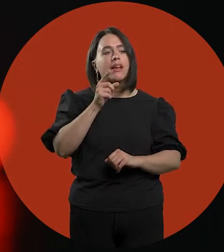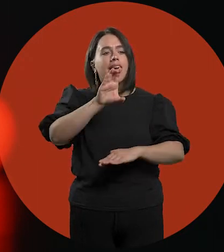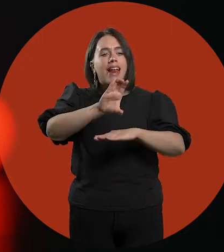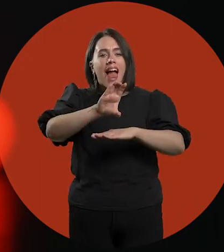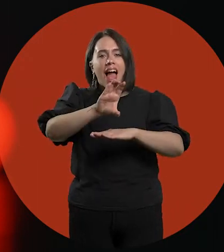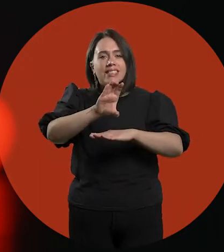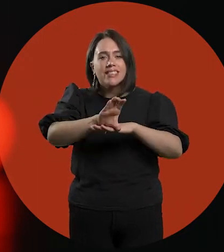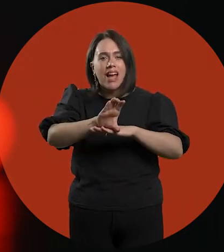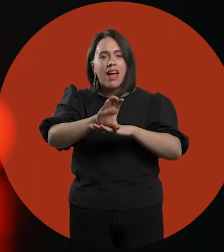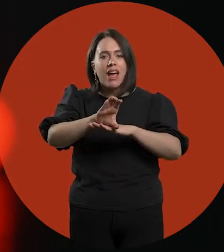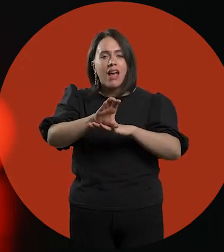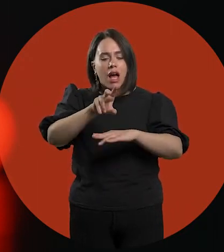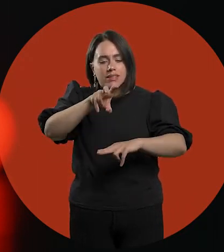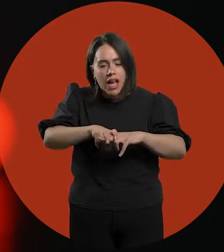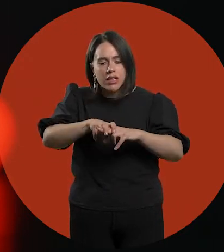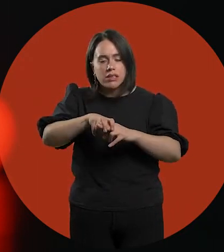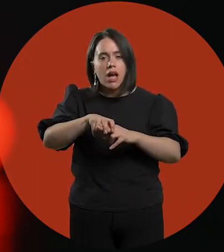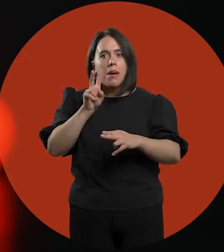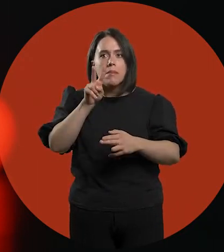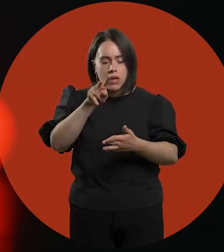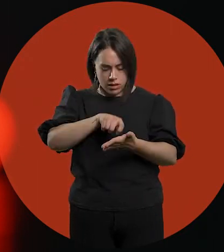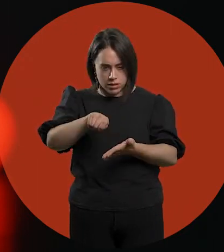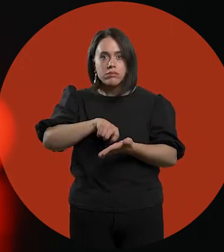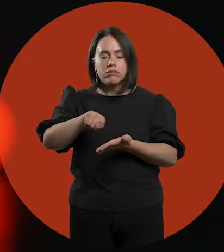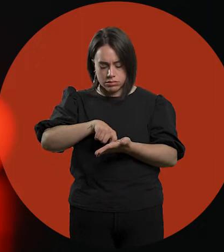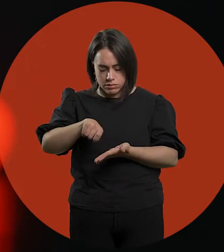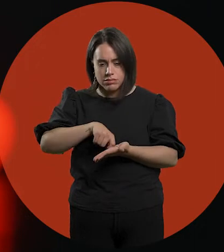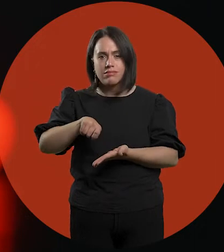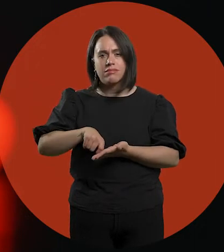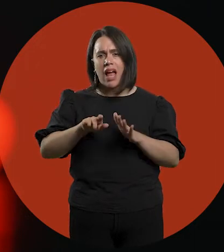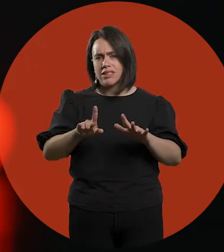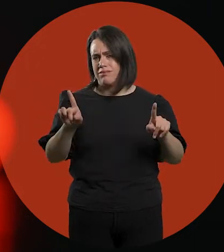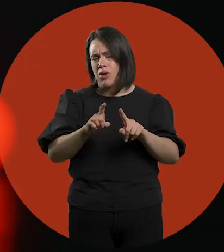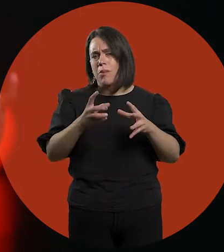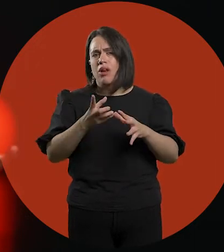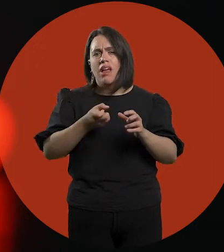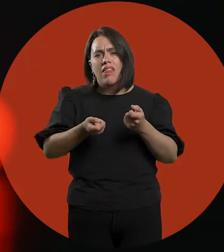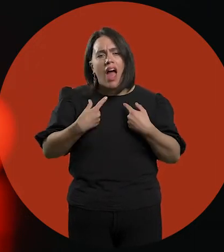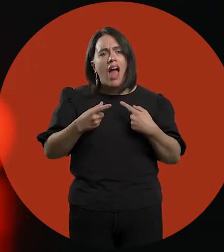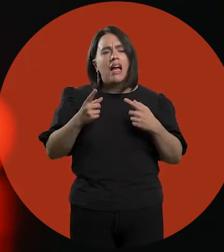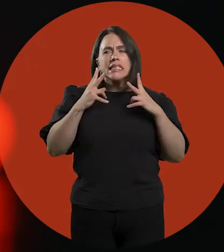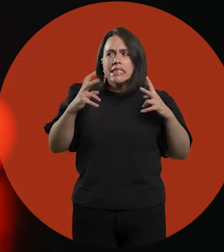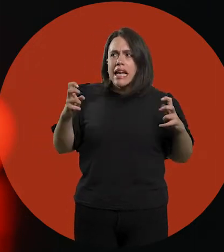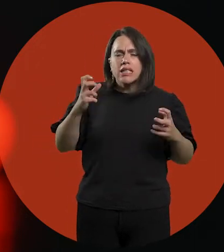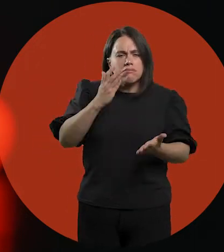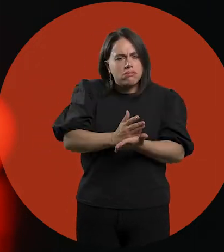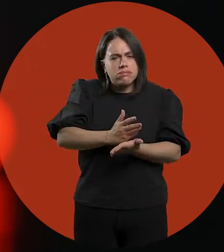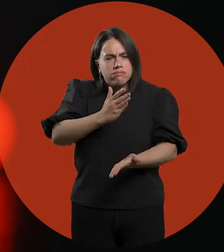pizarrón, cuadernola, que es una de las cosas que estructuran y estresan a los alumnos. Es una realidad.